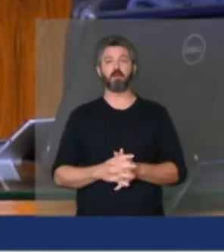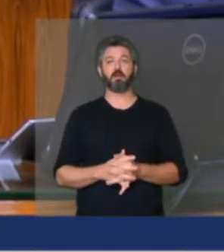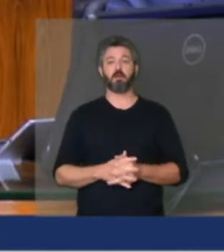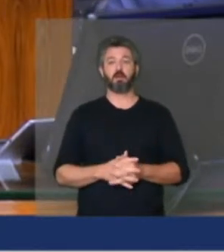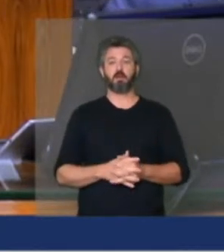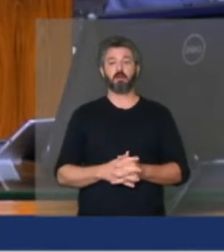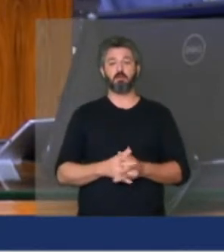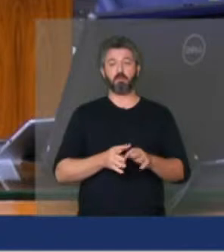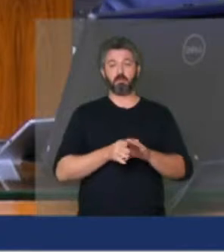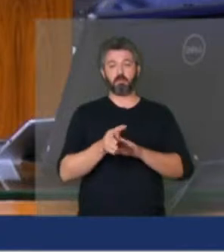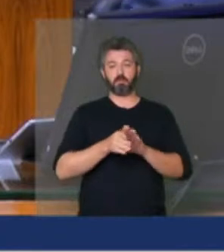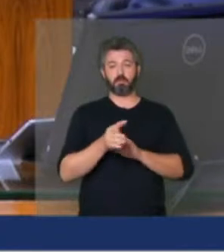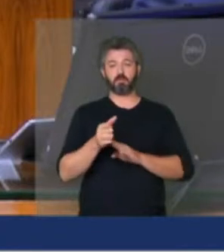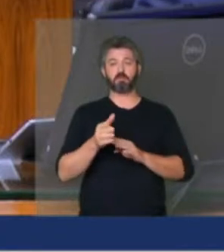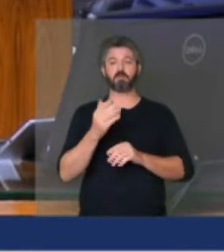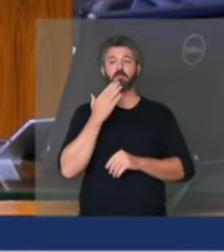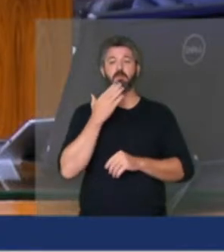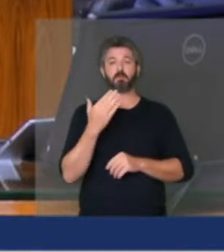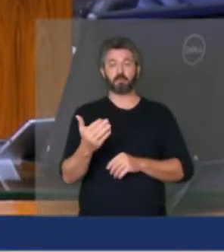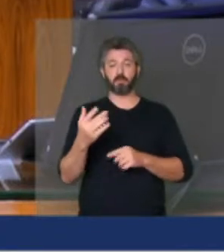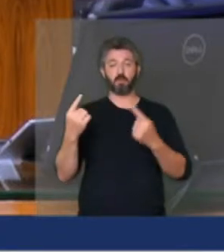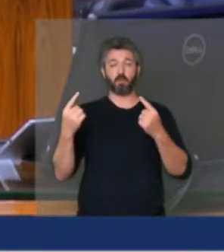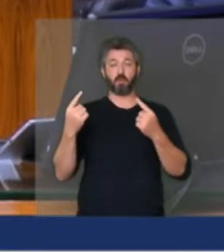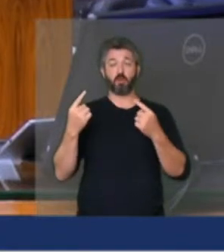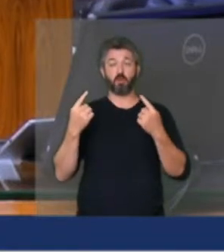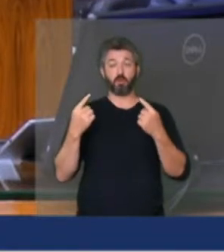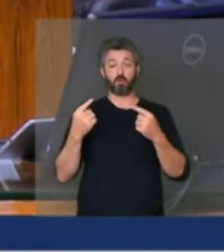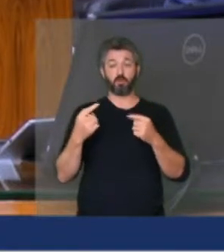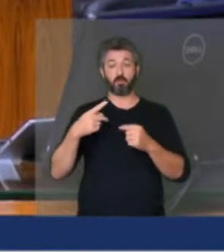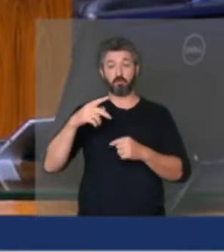DO PDL 484/2021 DA PRESENTE SESSÃO. PARA ENCAMINHAR O REQUERIMENTO CONTRA, ESSE REQUERIMENTO É DO PSOL. E